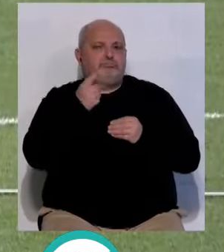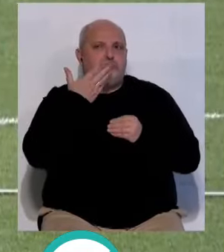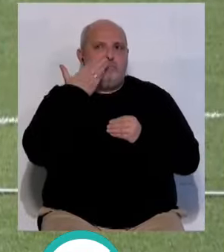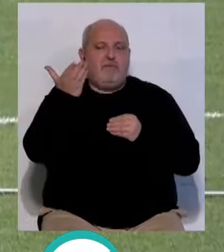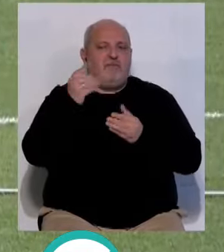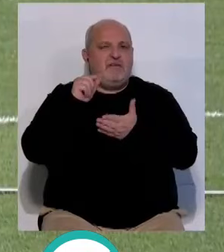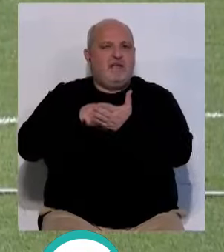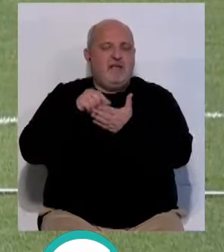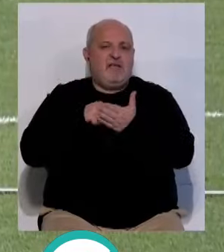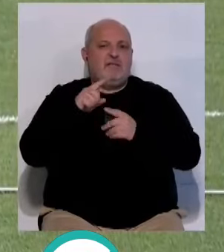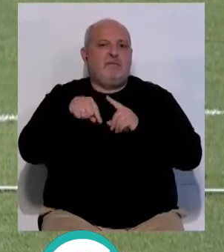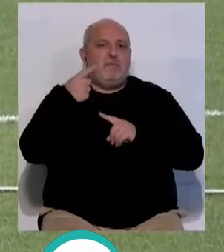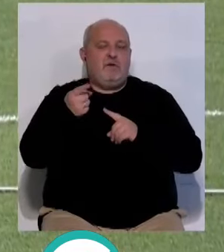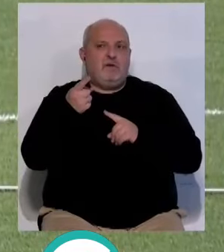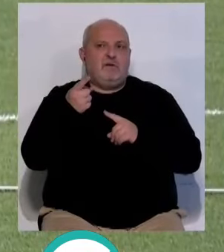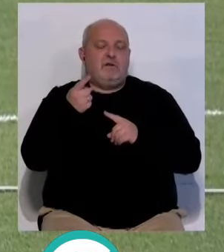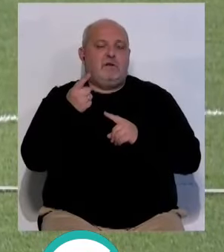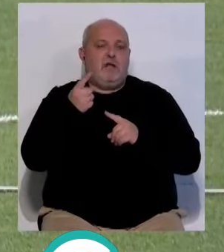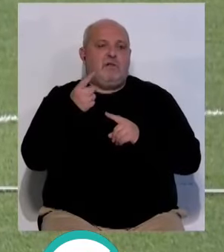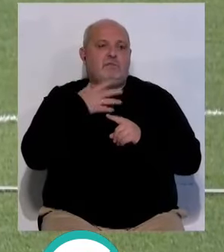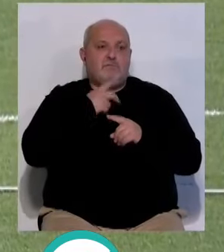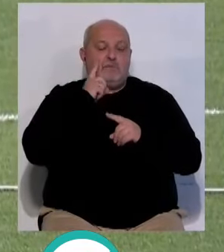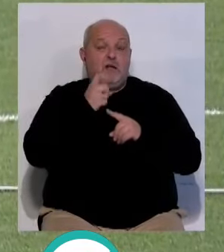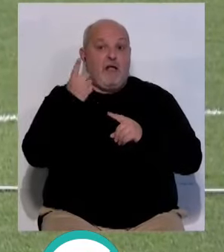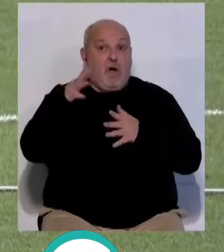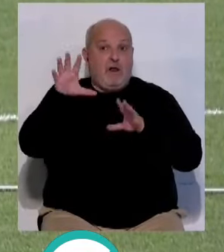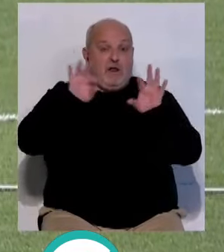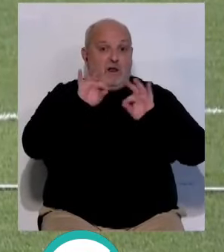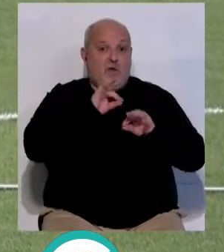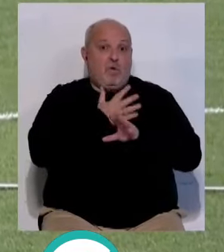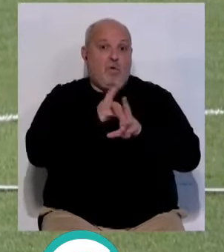fichajes y después cargá con después Dear a la vez y que el nuevo llegue con una plantilla que no ha